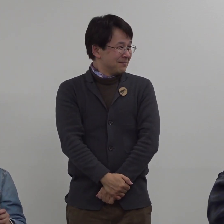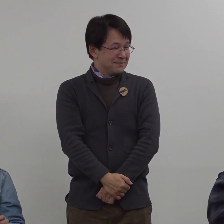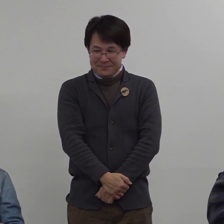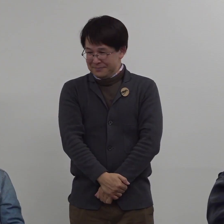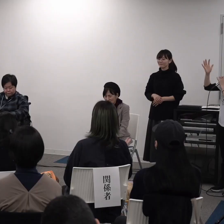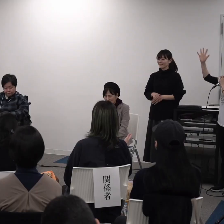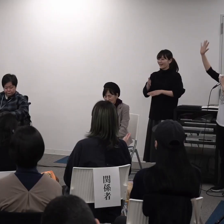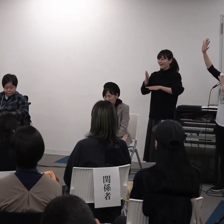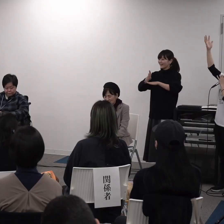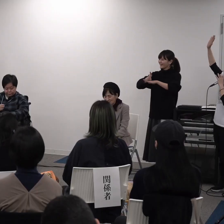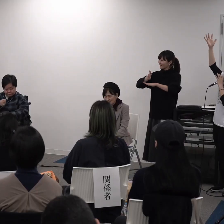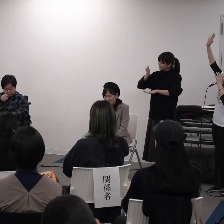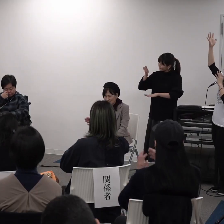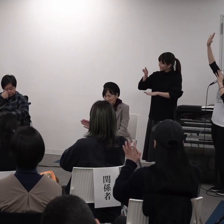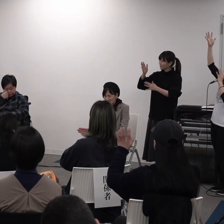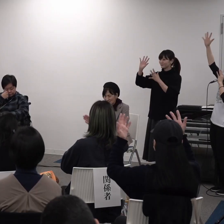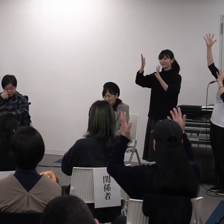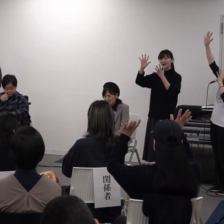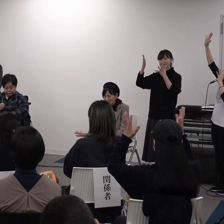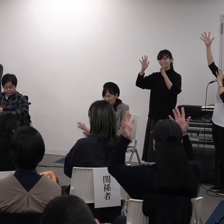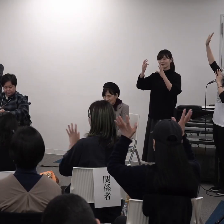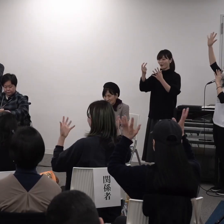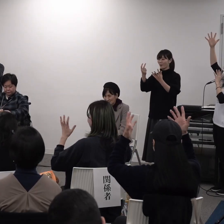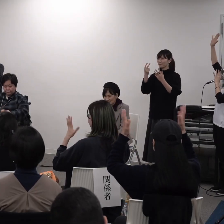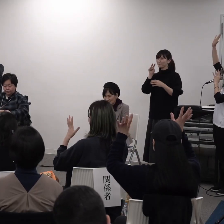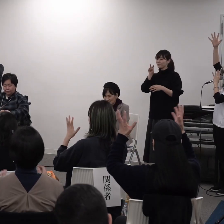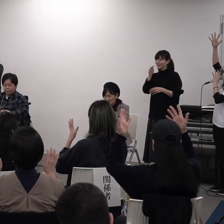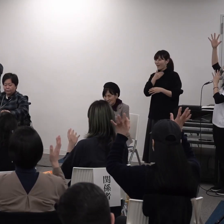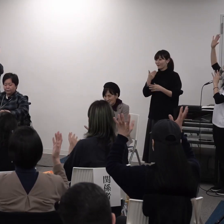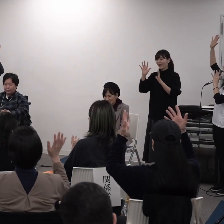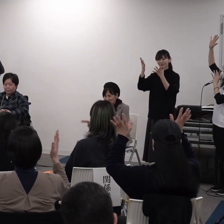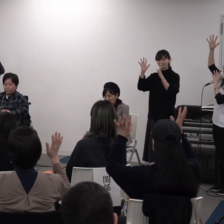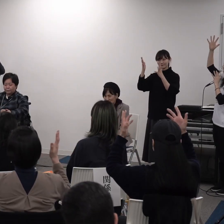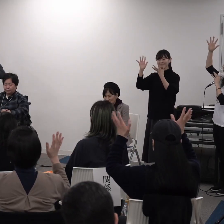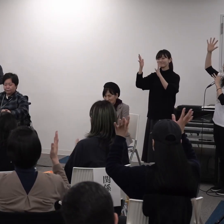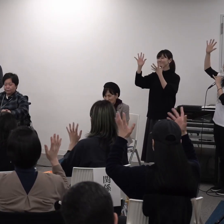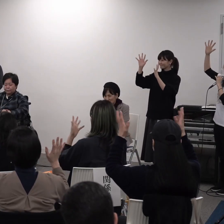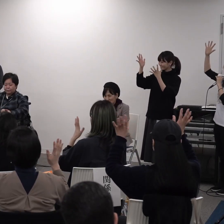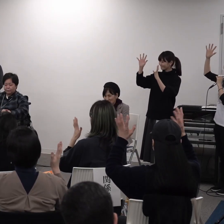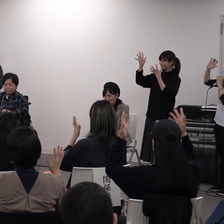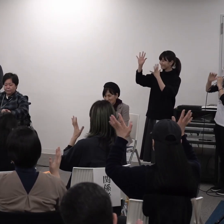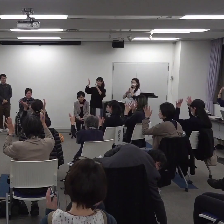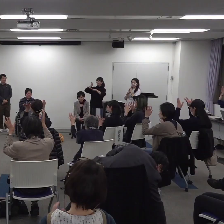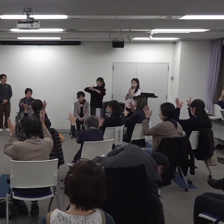はい ありがとうございます、 では拍手を「見える拍手」でお願いします ありがとうございます